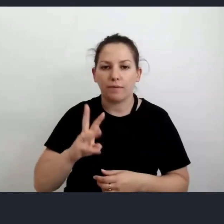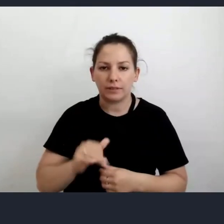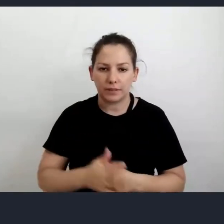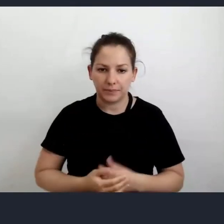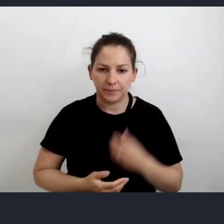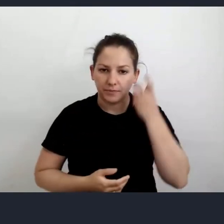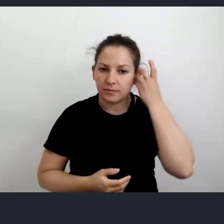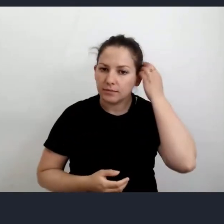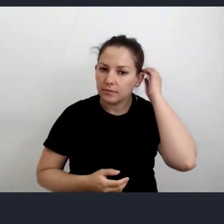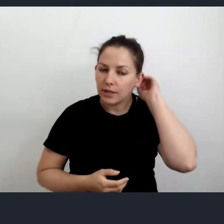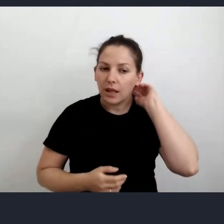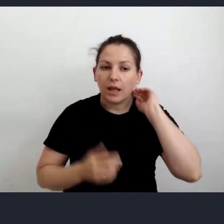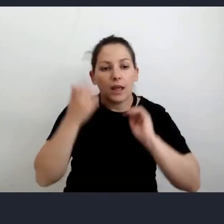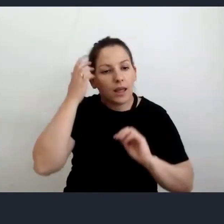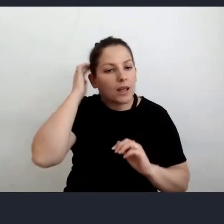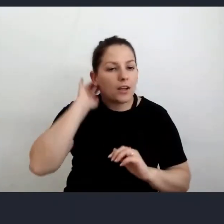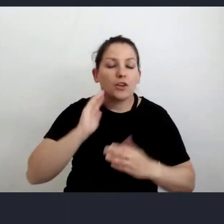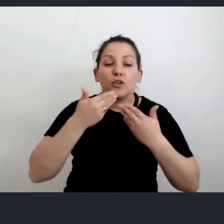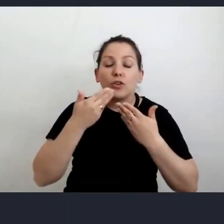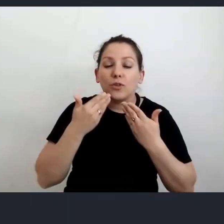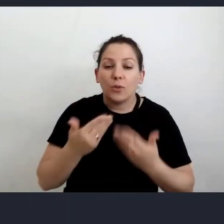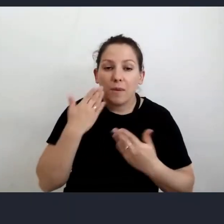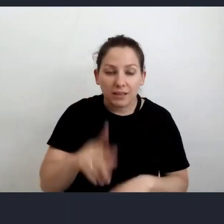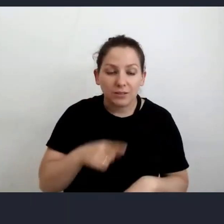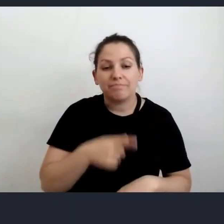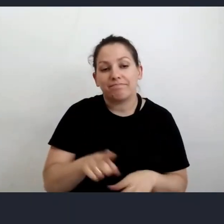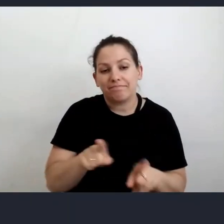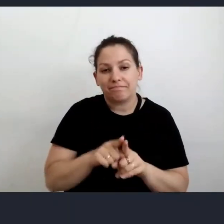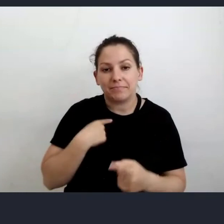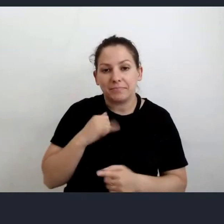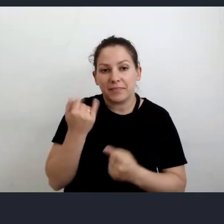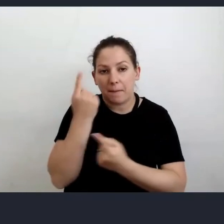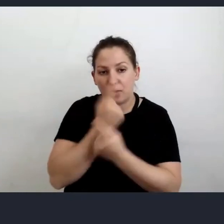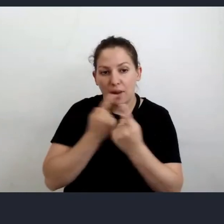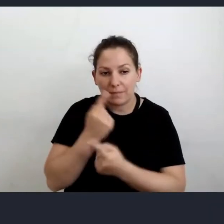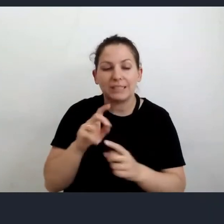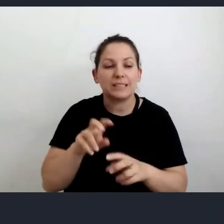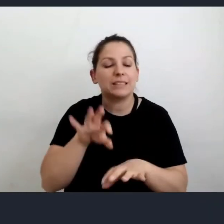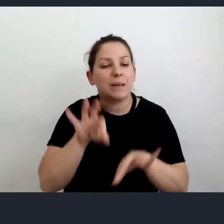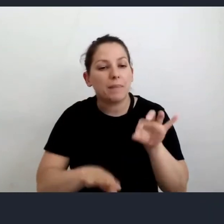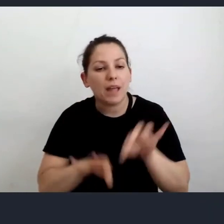Dziękuję bardzo. Proszę państwa, tak jak myślałem, seminarium, konferencja bardzo ciekawe.